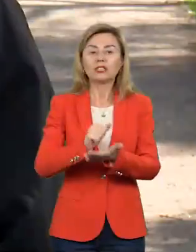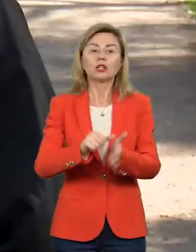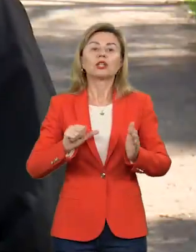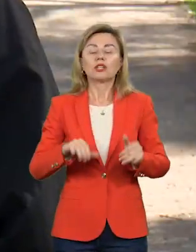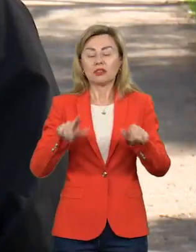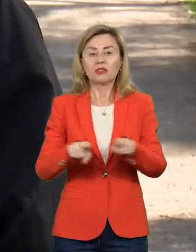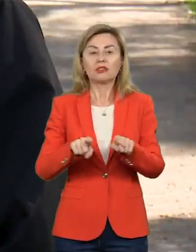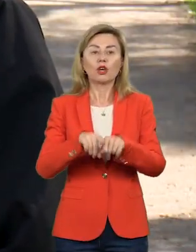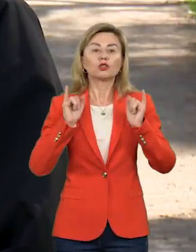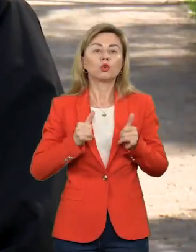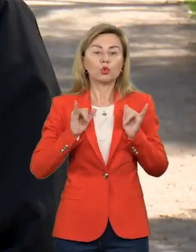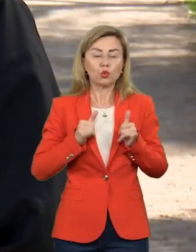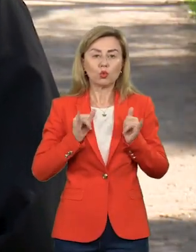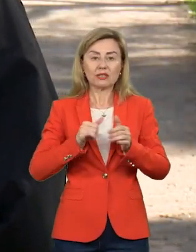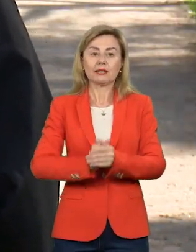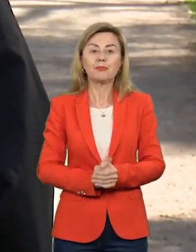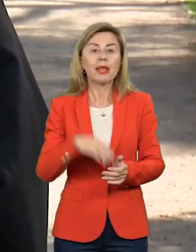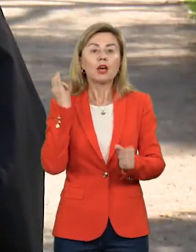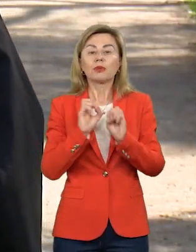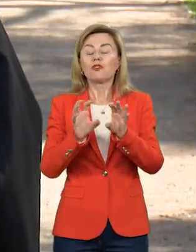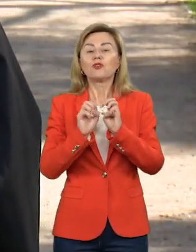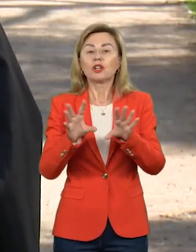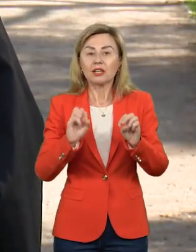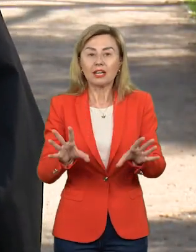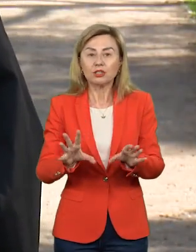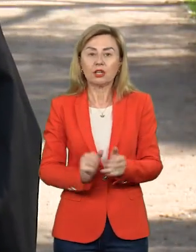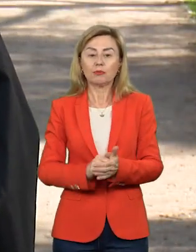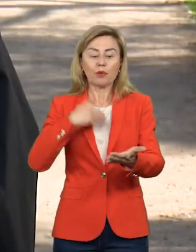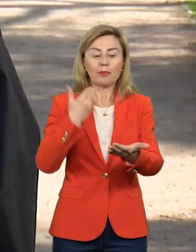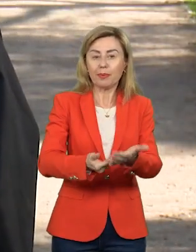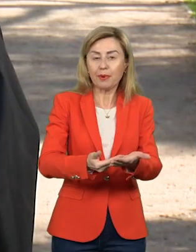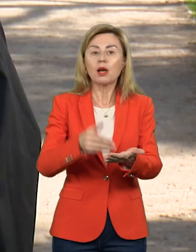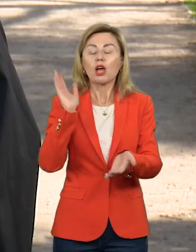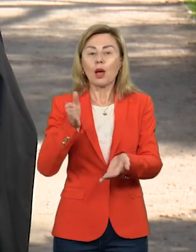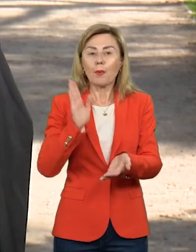Będziemy korzystali z tego konkursu, będziemy pisali swoje projekty na ten konkurs.